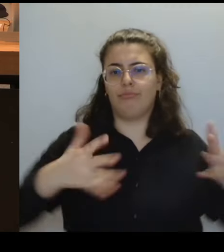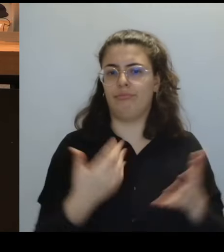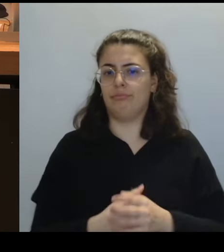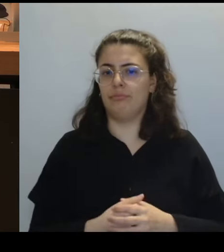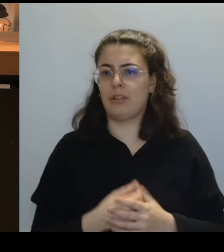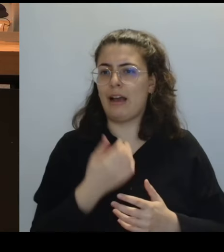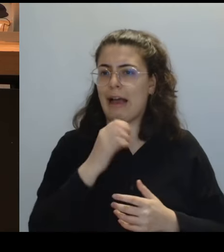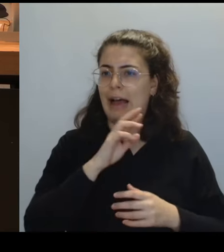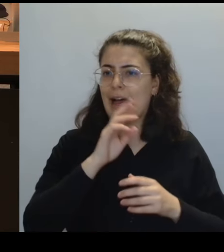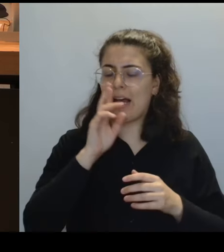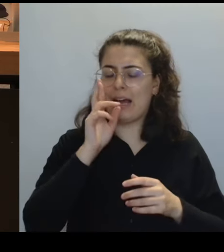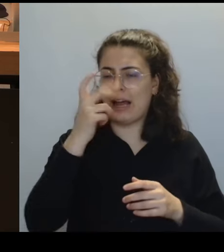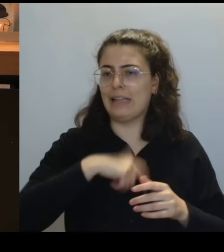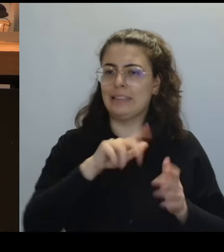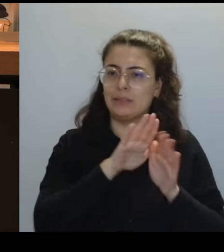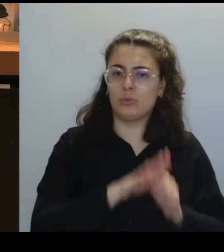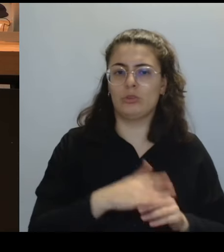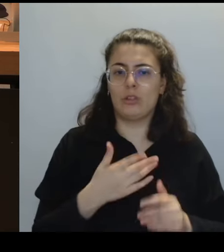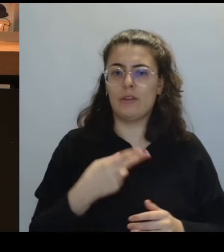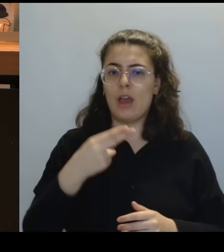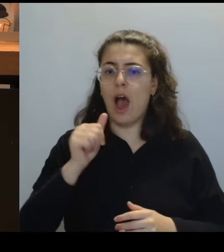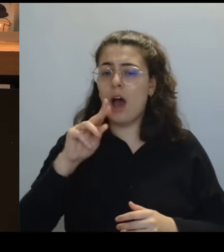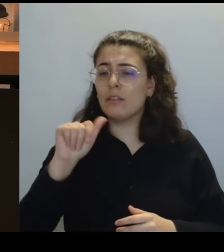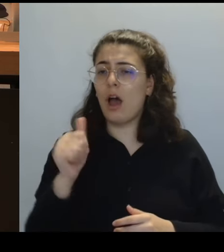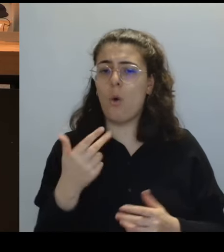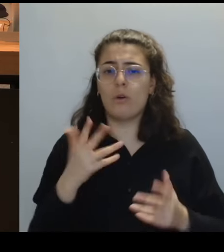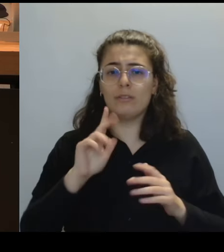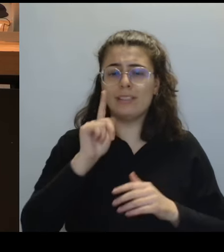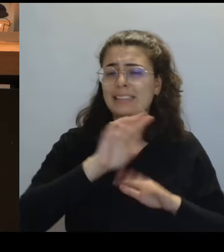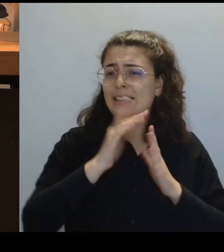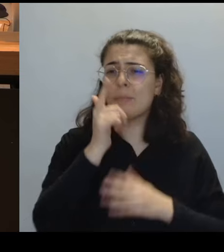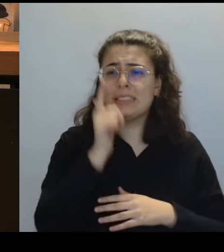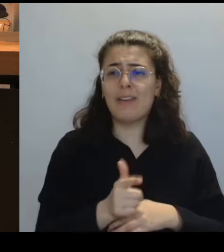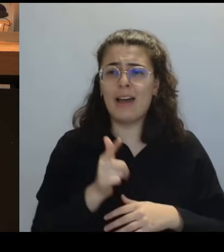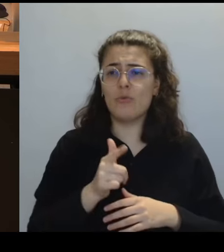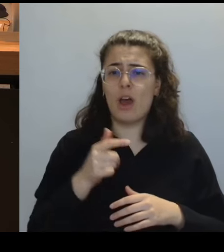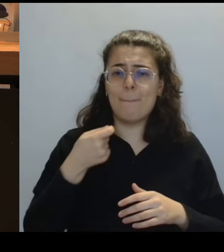über 200 Morde seit 1990 in ganz Deutschland, Mölln,